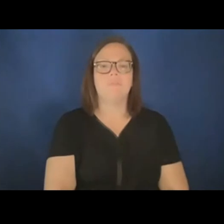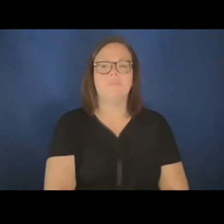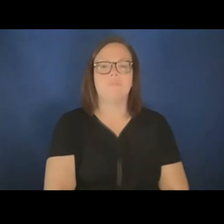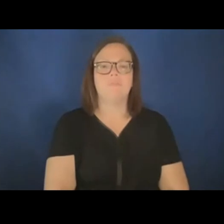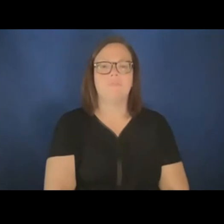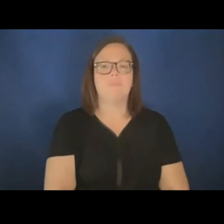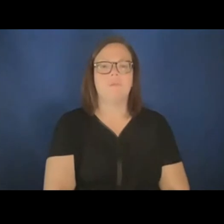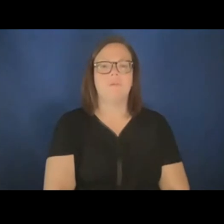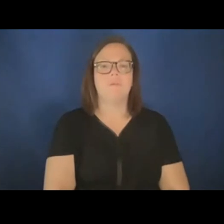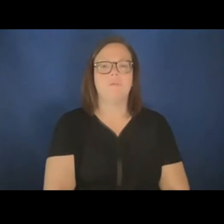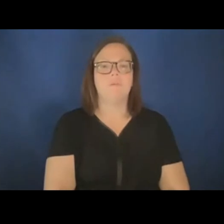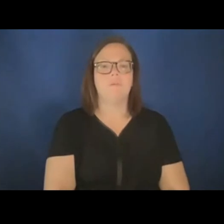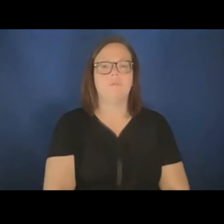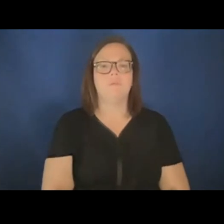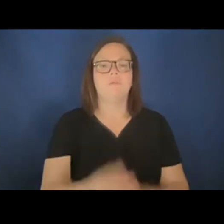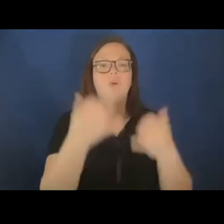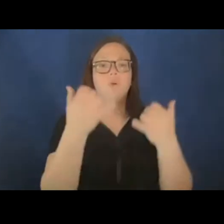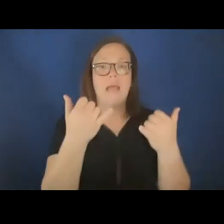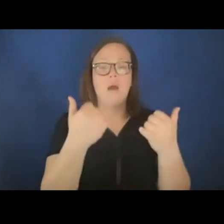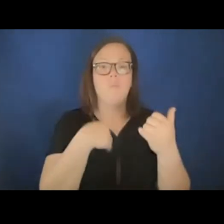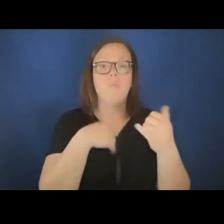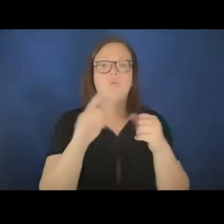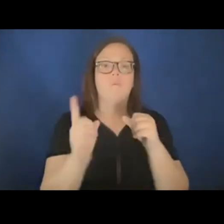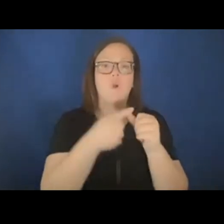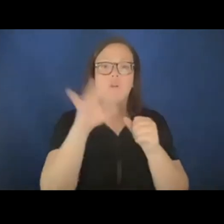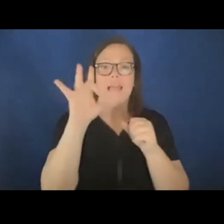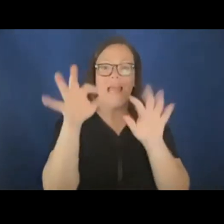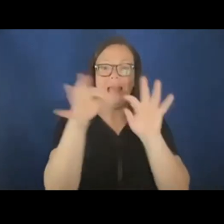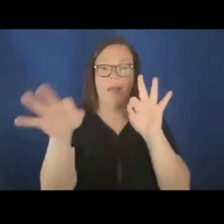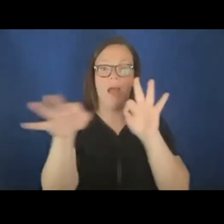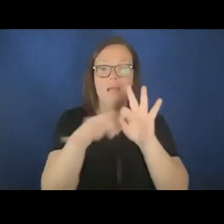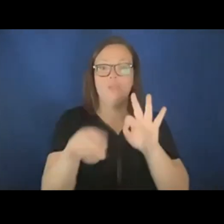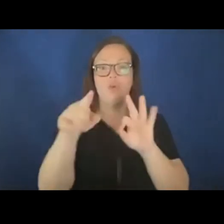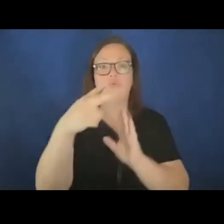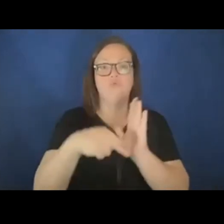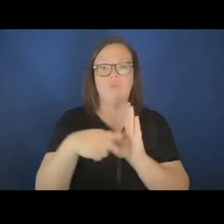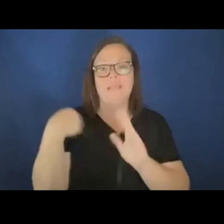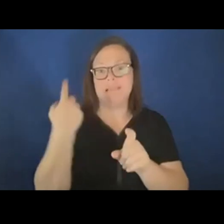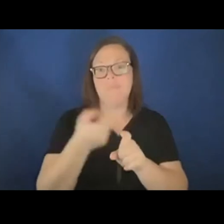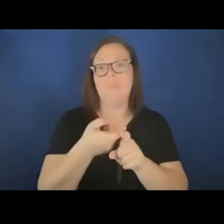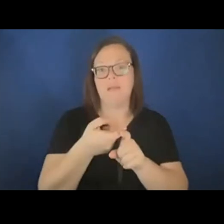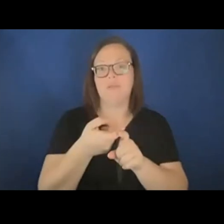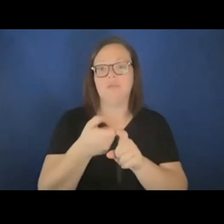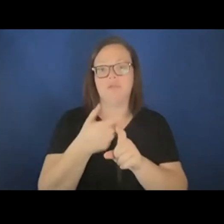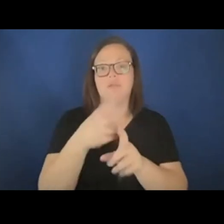to read the first eight lines--one moment please--alright. "Migración."